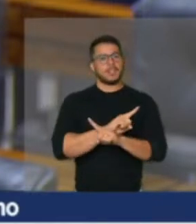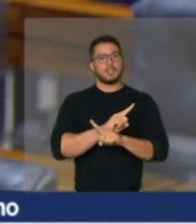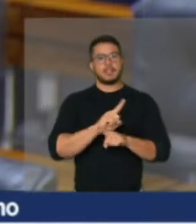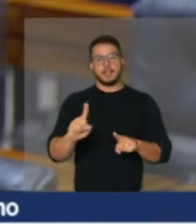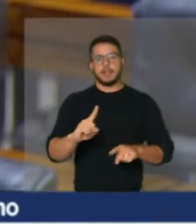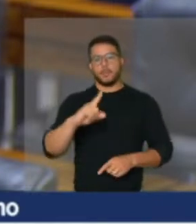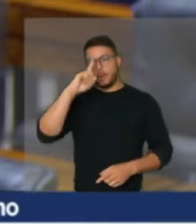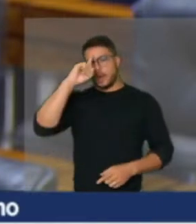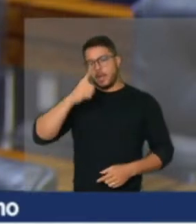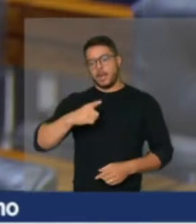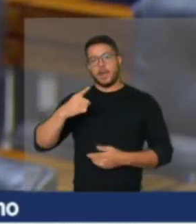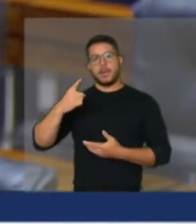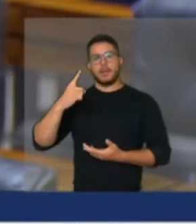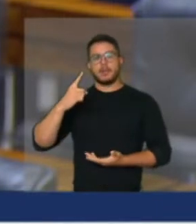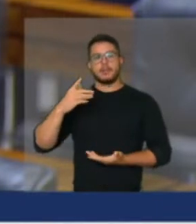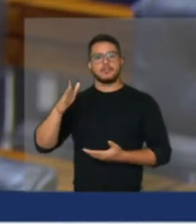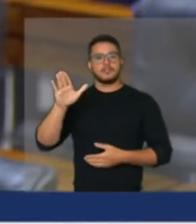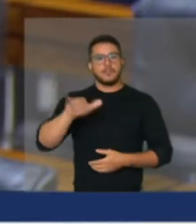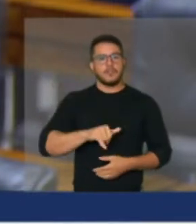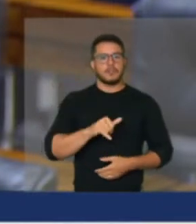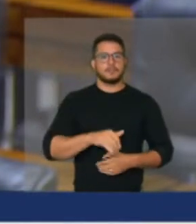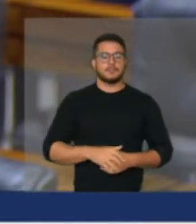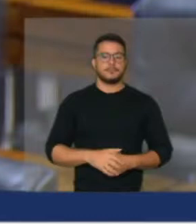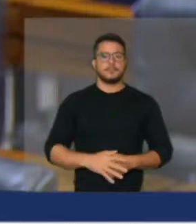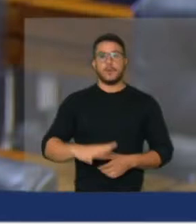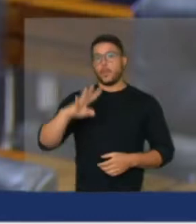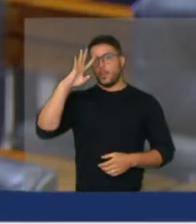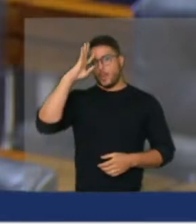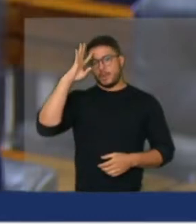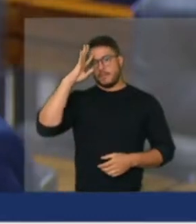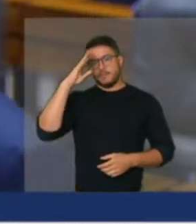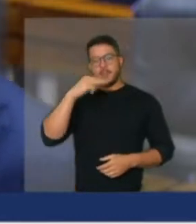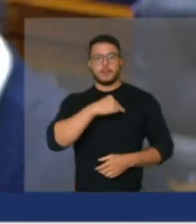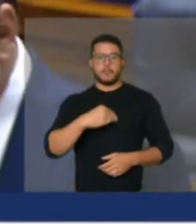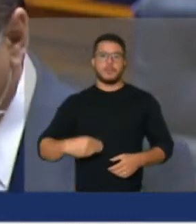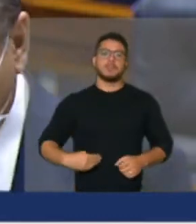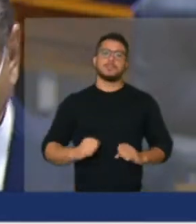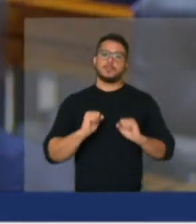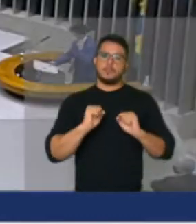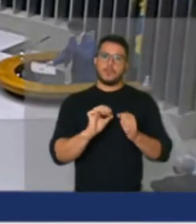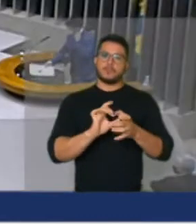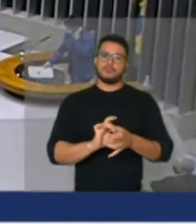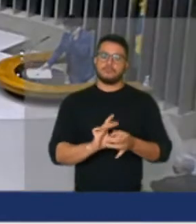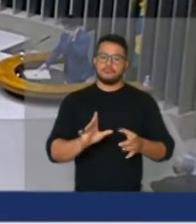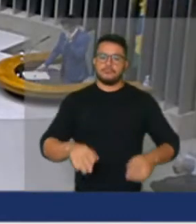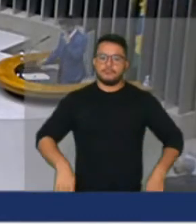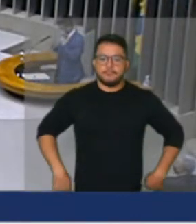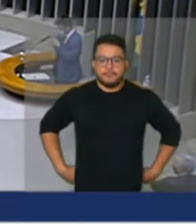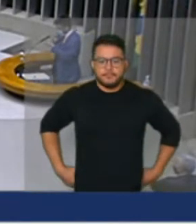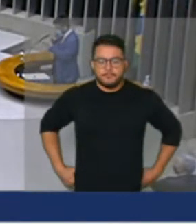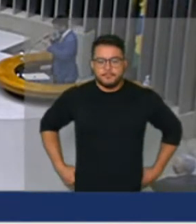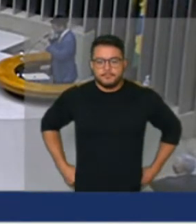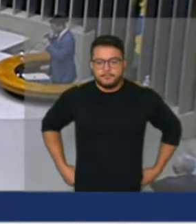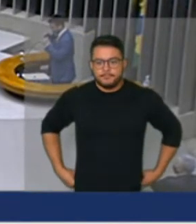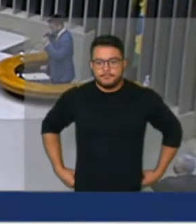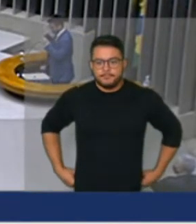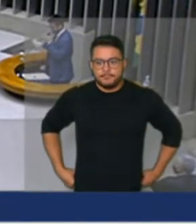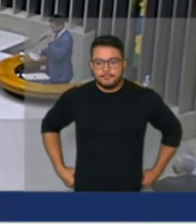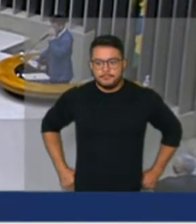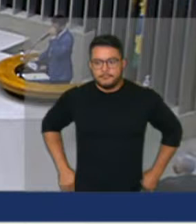QUARTA-FEIRA SABENDO-- [INTERRUPÇÃO DO ÁUDIO]. [PRESIDENTE]: DEPUTADO KIM KATAGUIRI, DEPOIS DEPUTADO CORONEL TADEU. -- [DEPUTADO]: SENHOR PRESIDENTE, PARA ALÉM DA